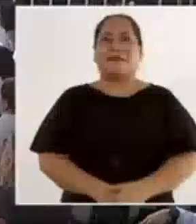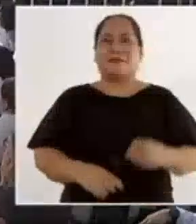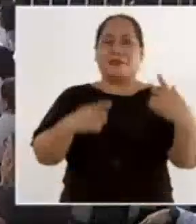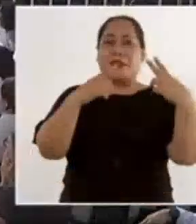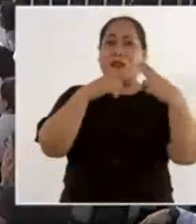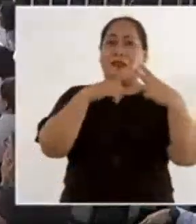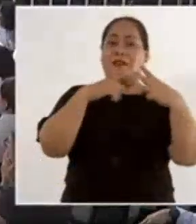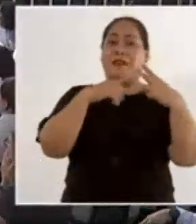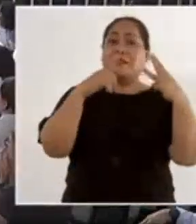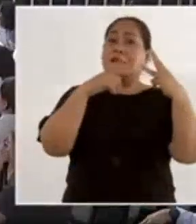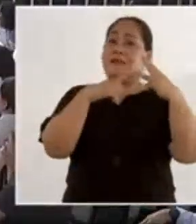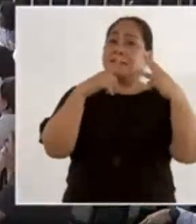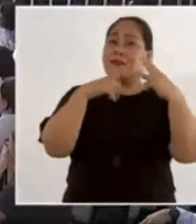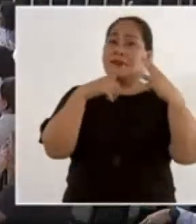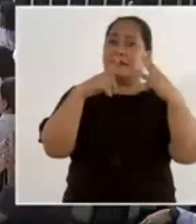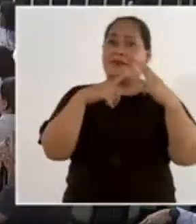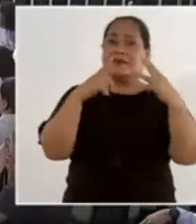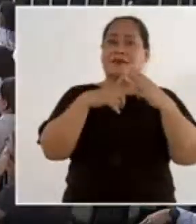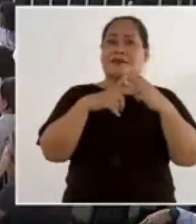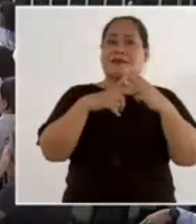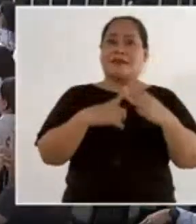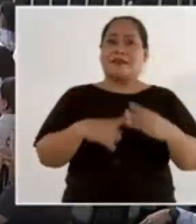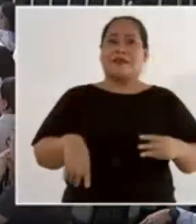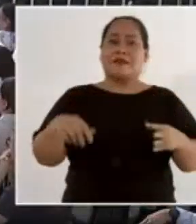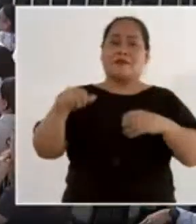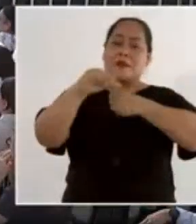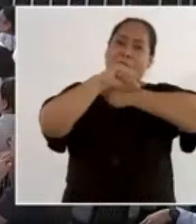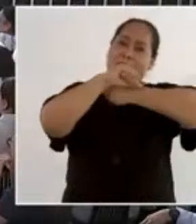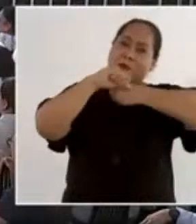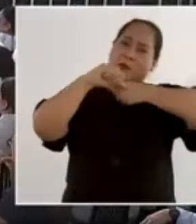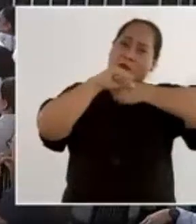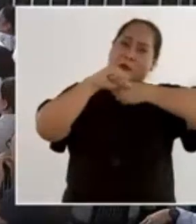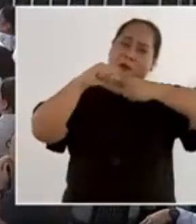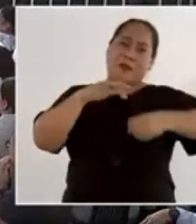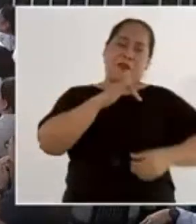y a un gran cirujano cardiotorácico, el mejor cirujano cariotorácico que trabaja en el